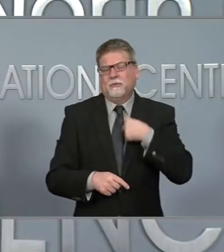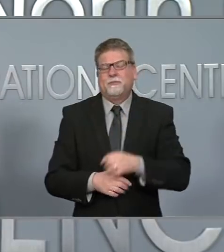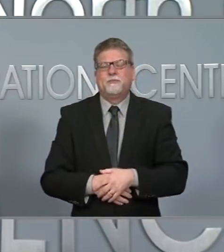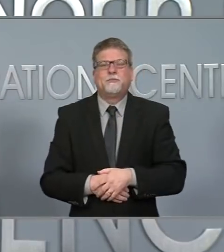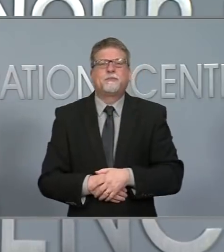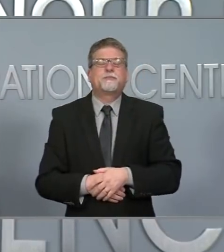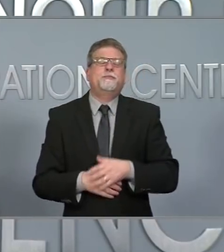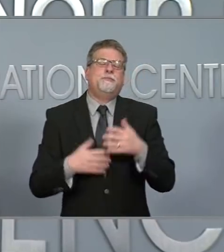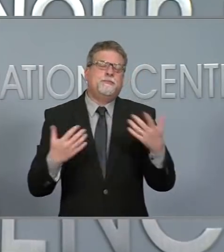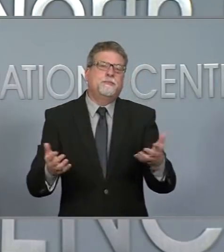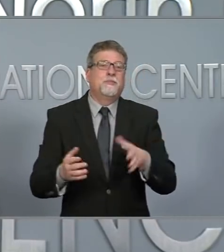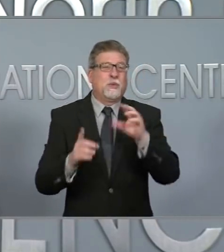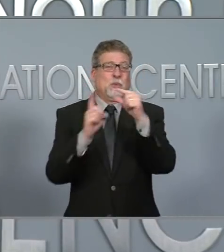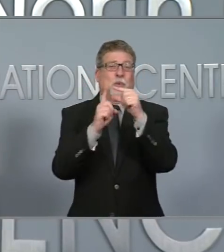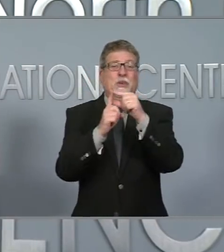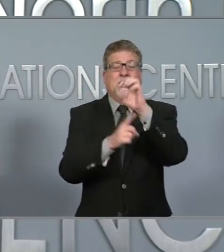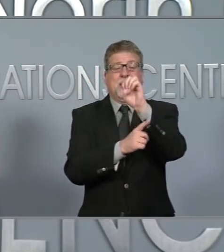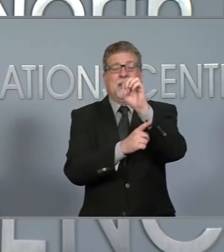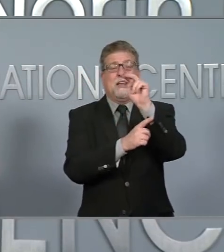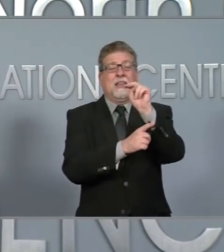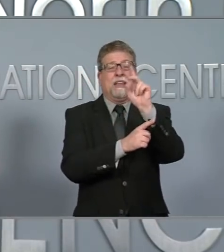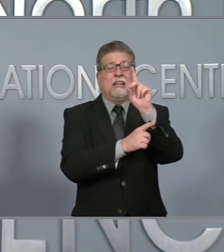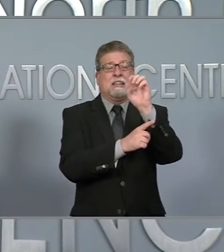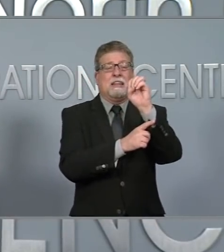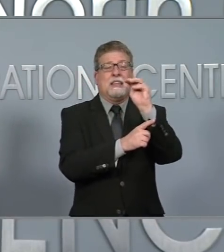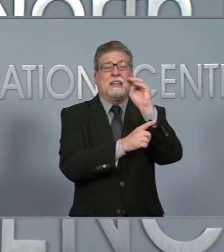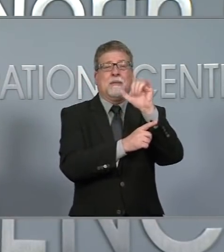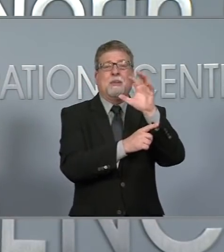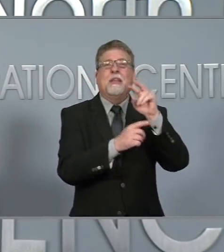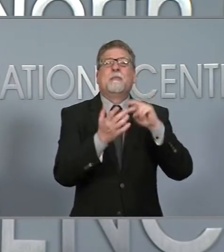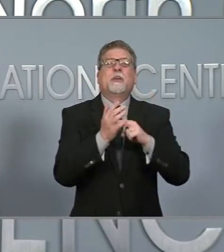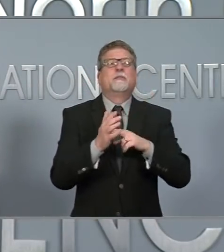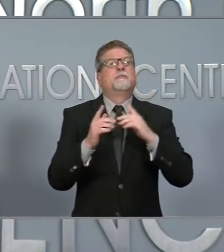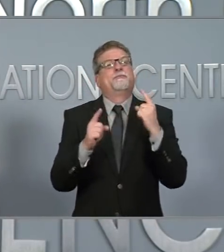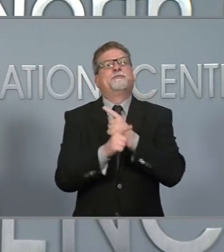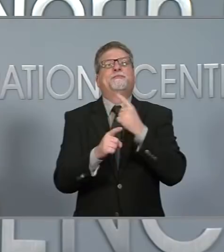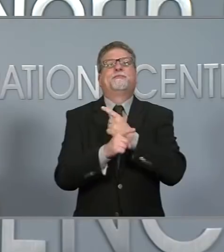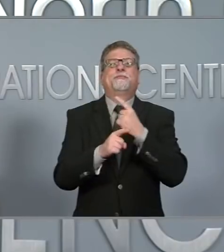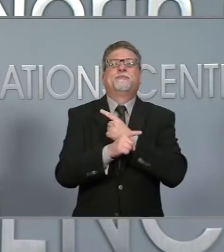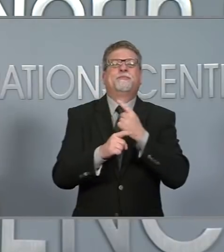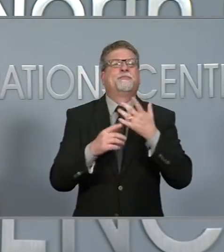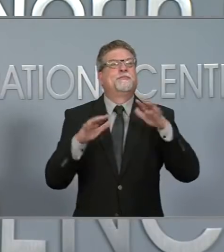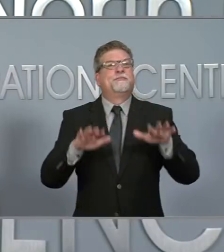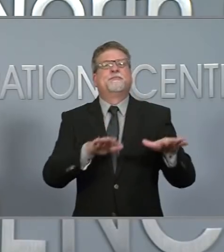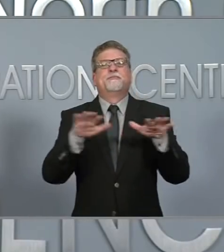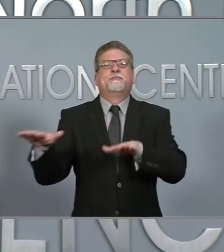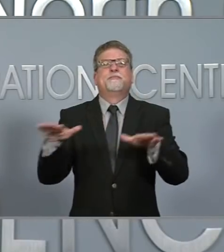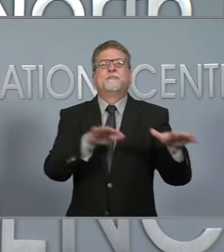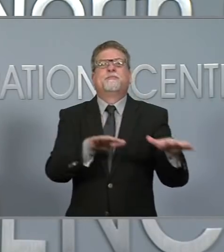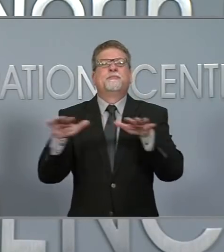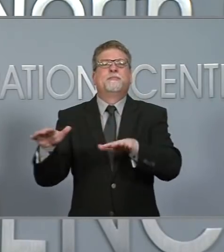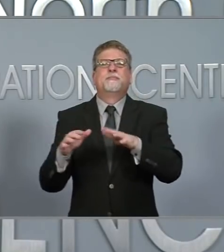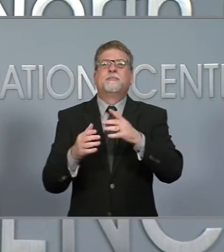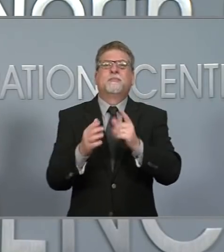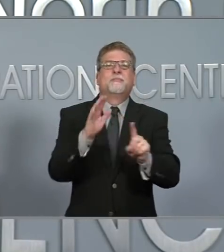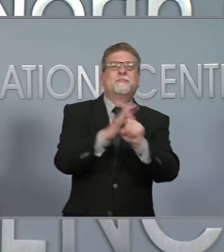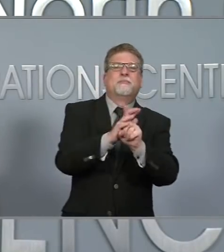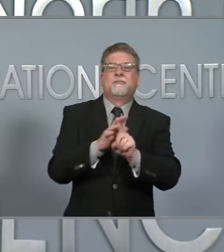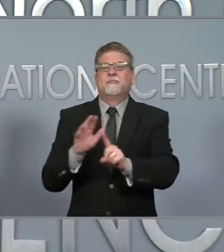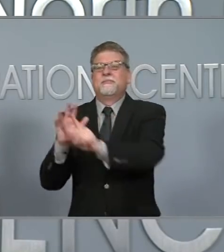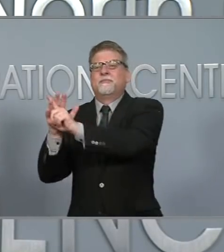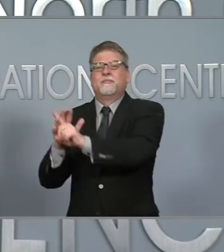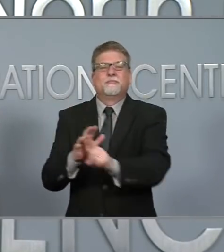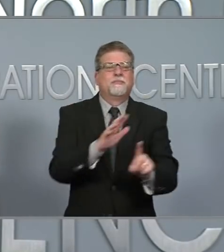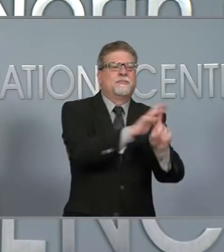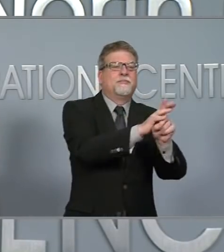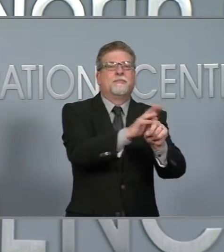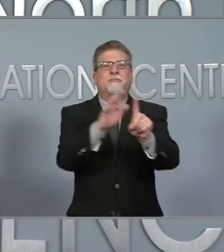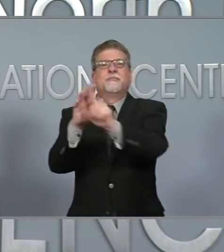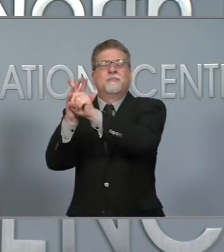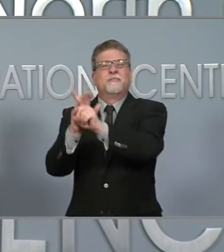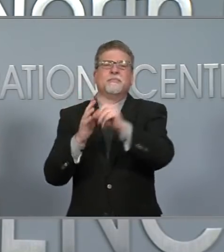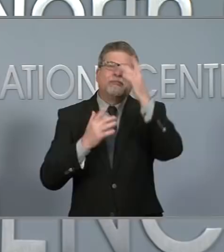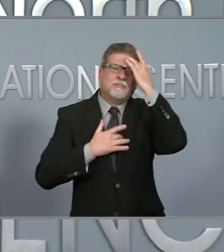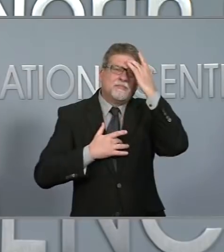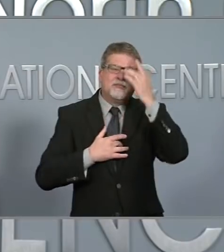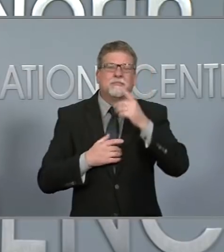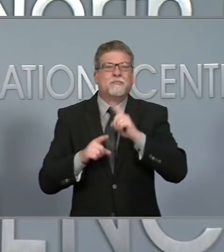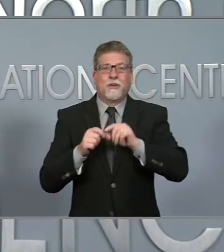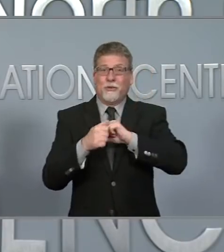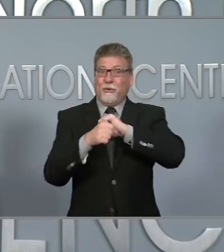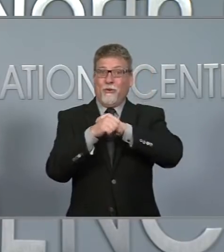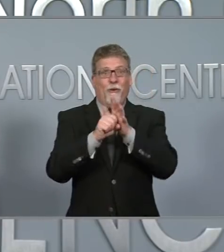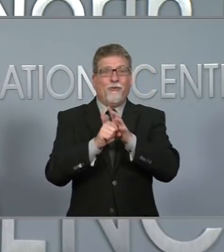trabajando para que la gente se